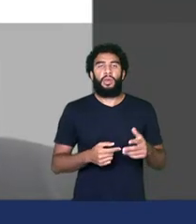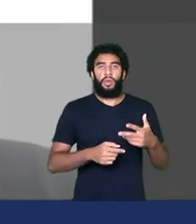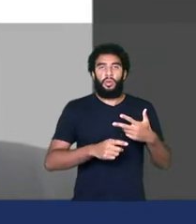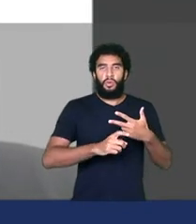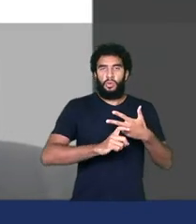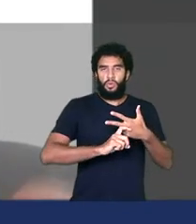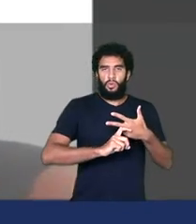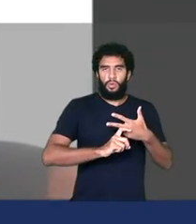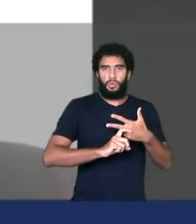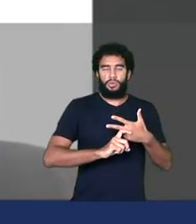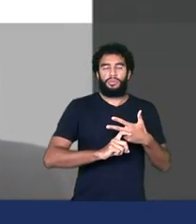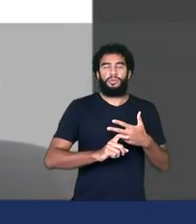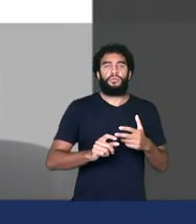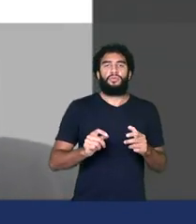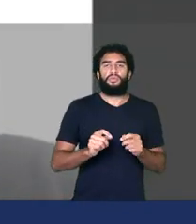BRASILEIRO? PORQUE O EXECUTIVO